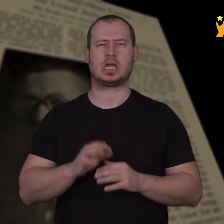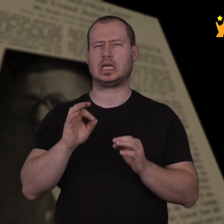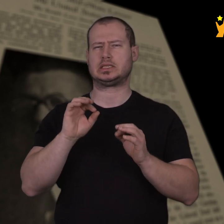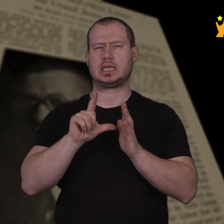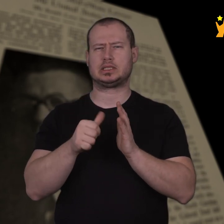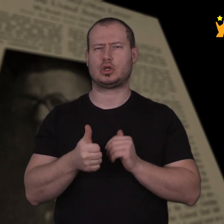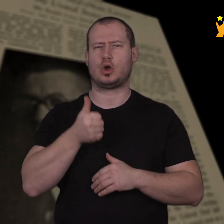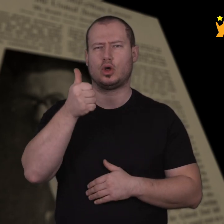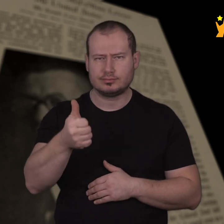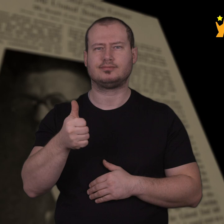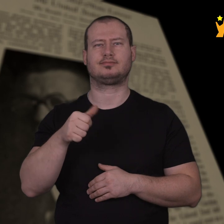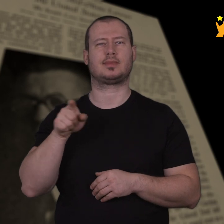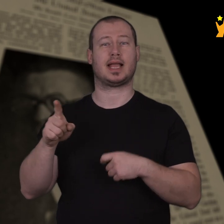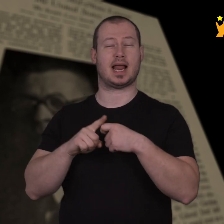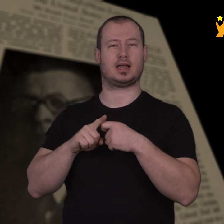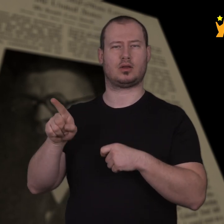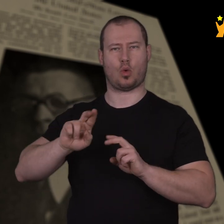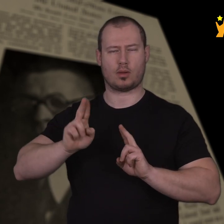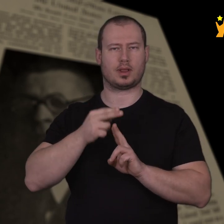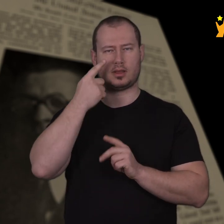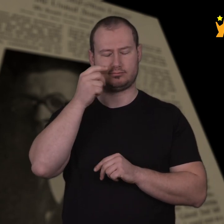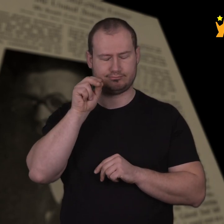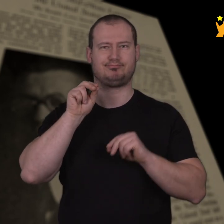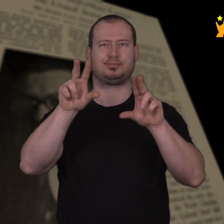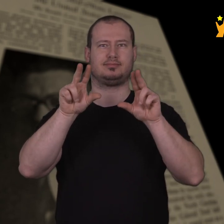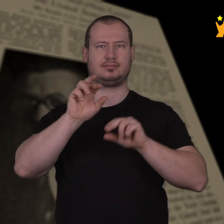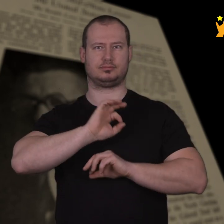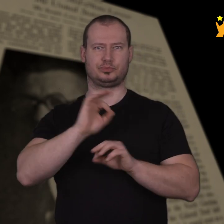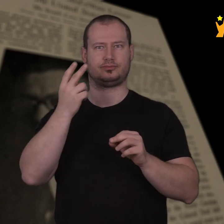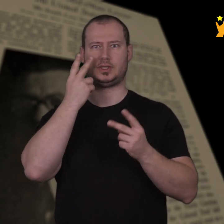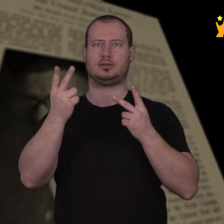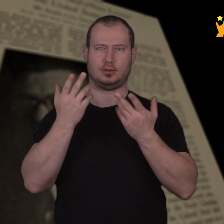Približne o rok neskôr sa O'Kellymu vrátil zrak.